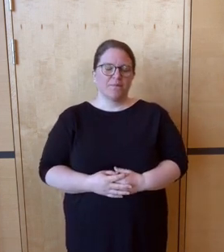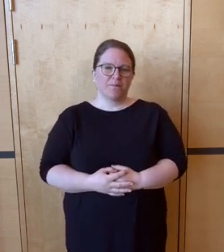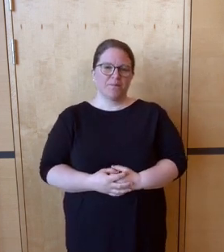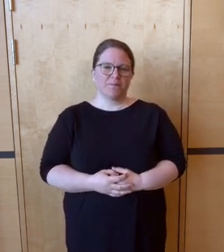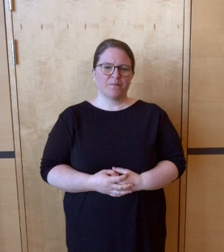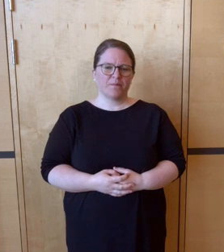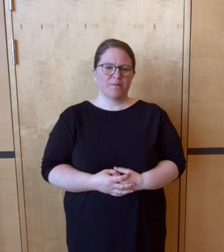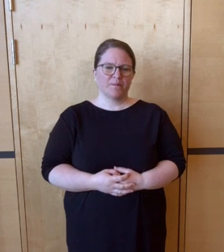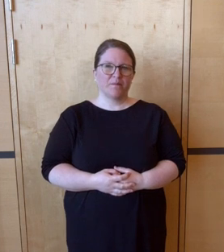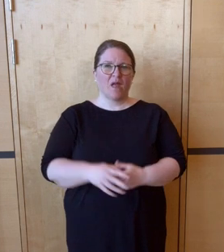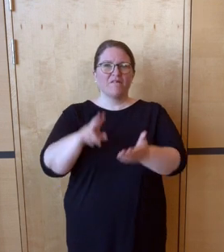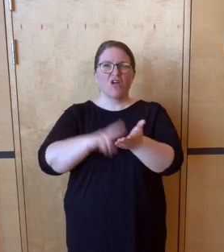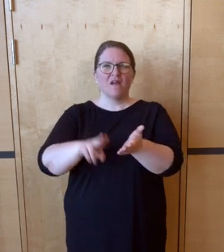Förvaltningsberättelse